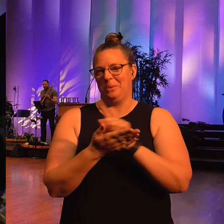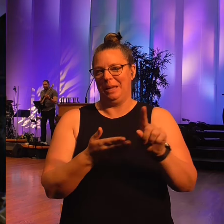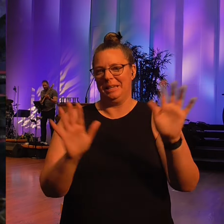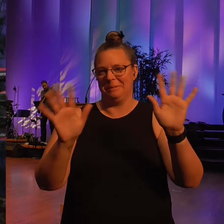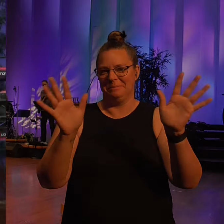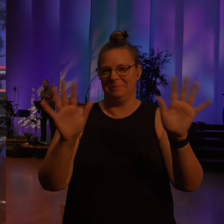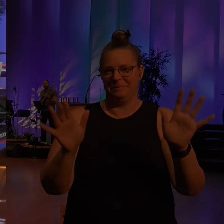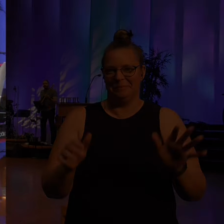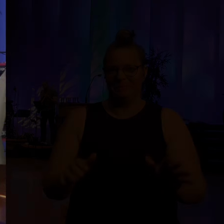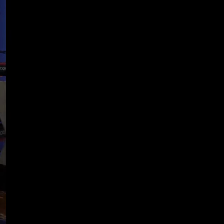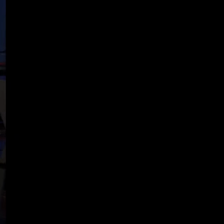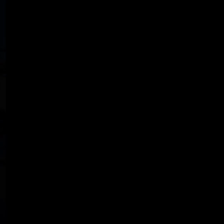el Hijo